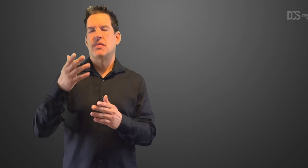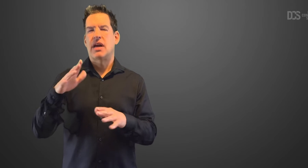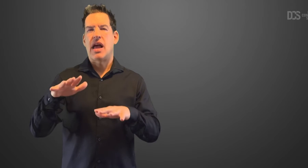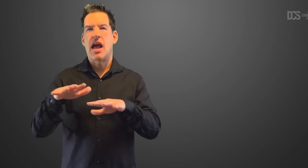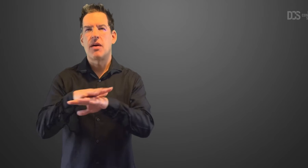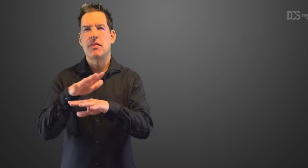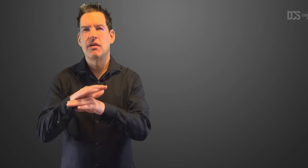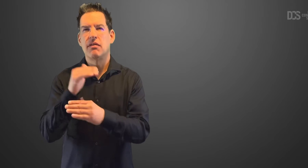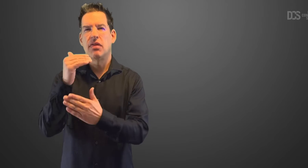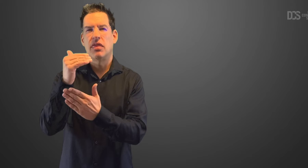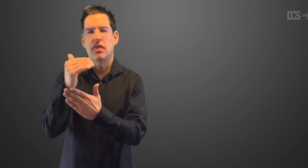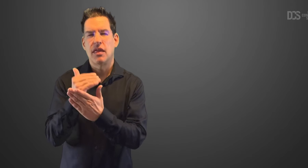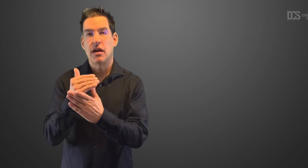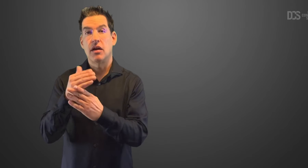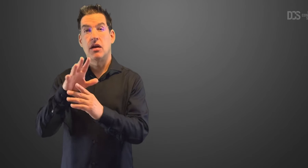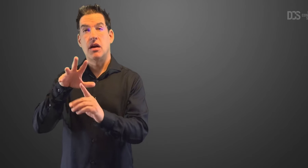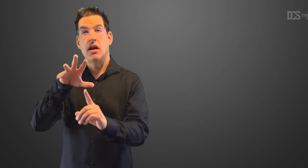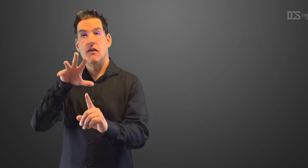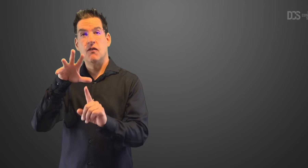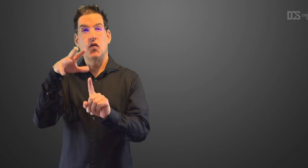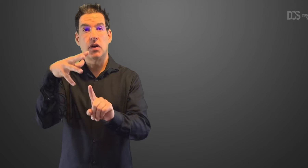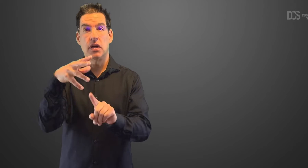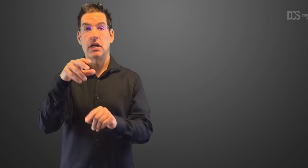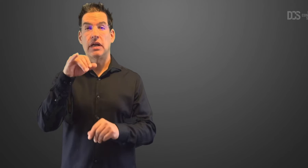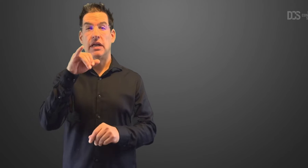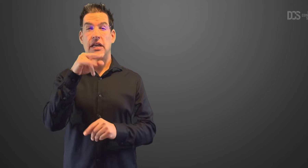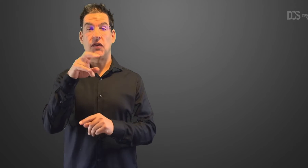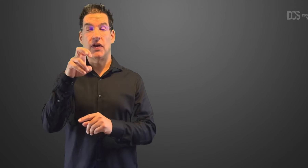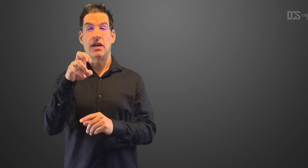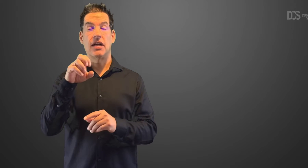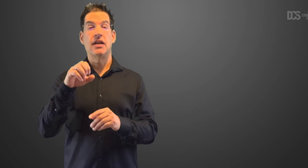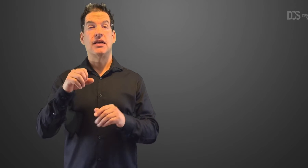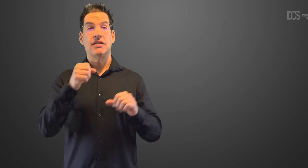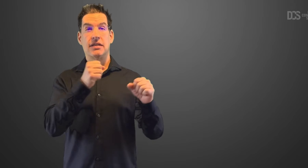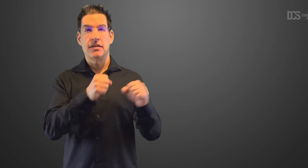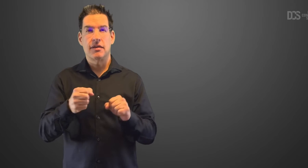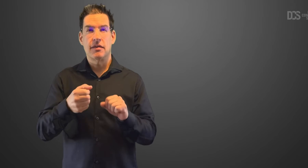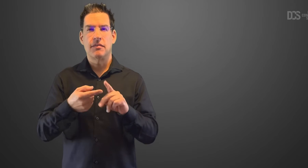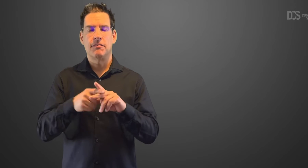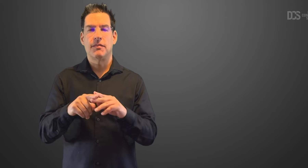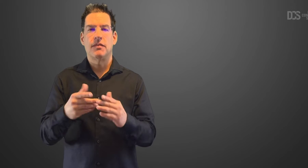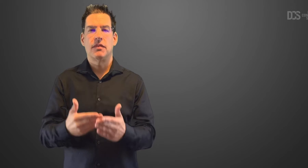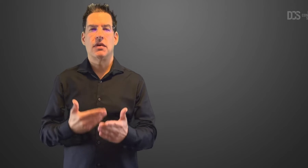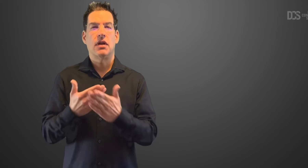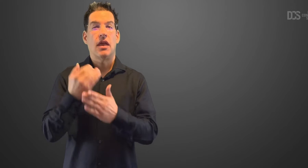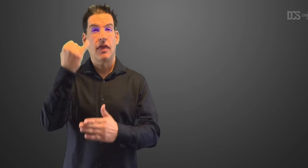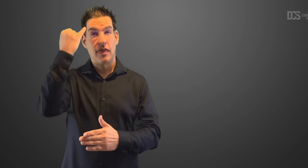En su nuevo informe se centró en la reevaluación de los resultados de la sesión y en ser